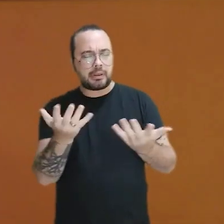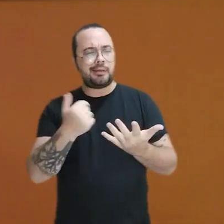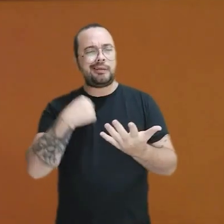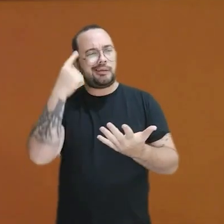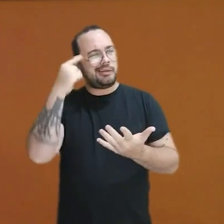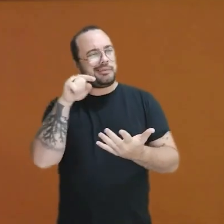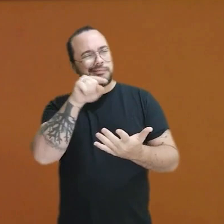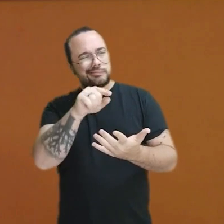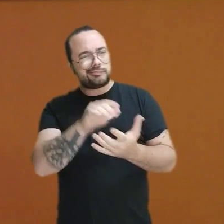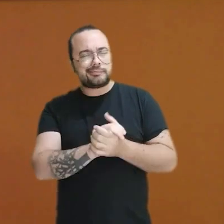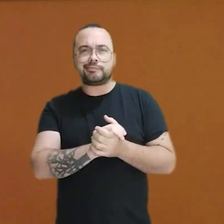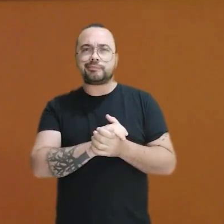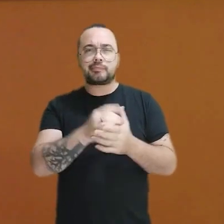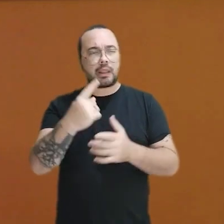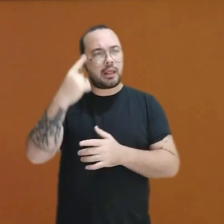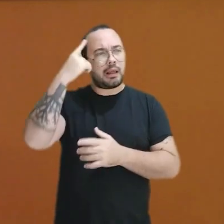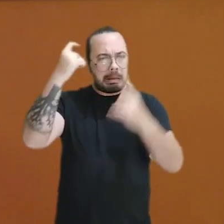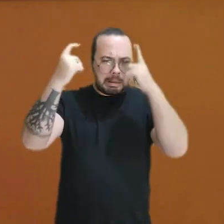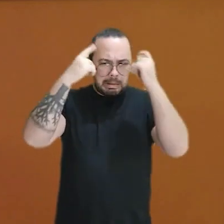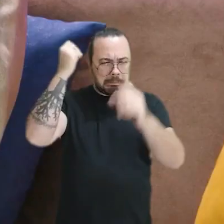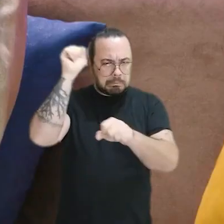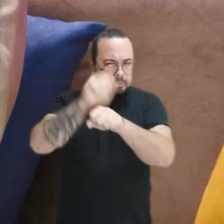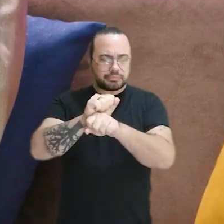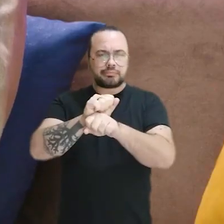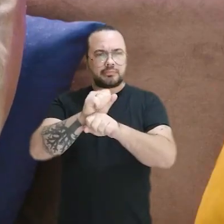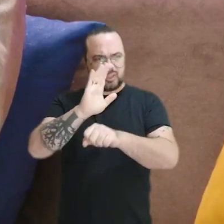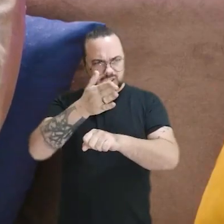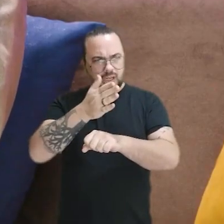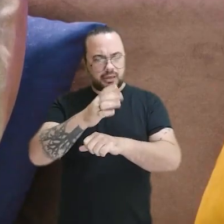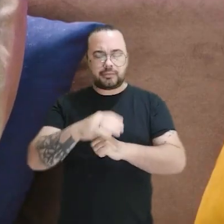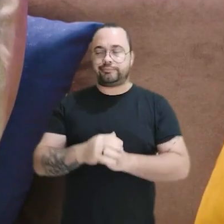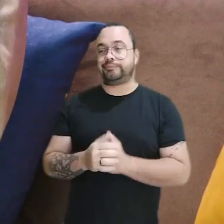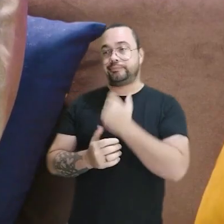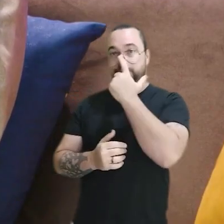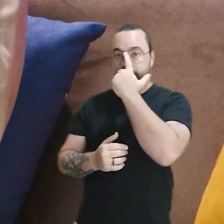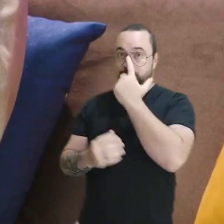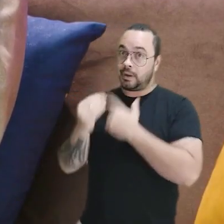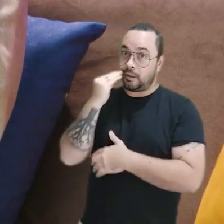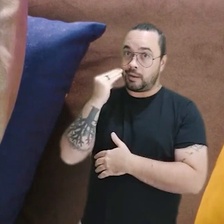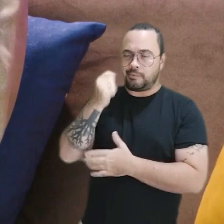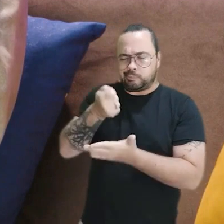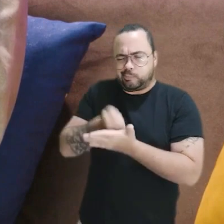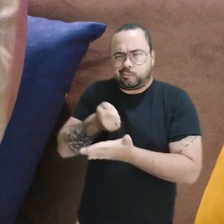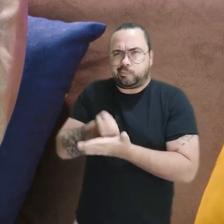por exemplo, com bloqueio criativo. Já aconteceu? Eu... Eu tento não me obrigar muito as coisas, assim, tipo